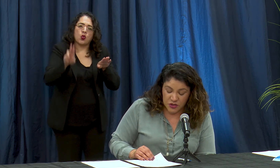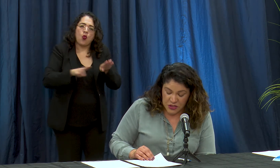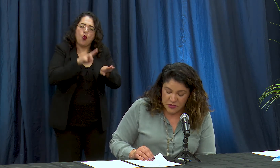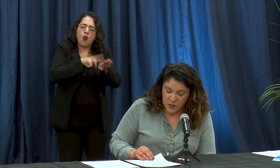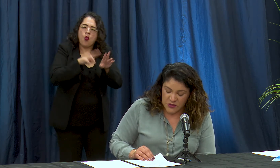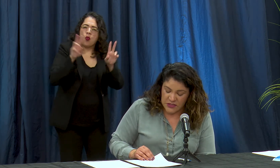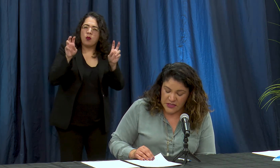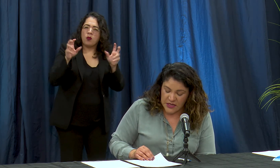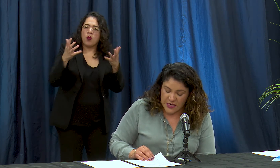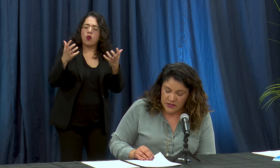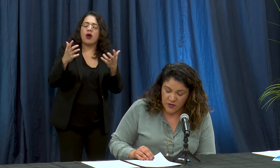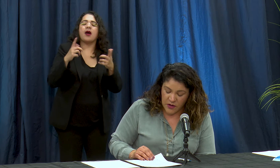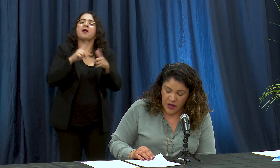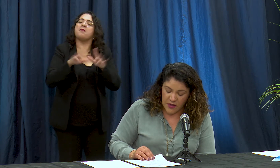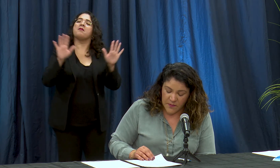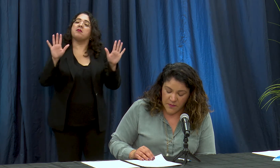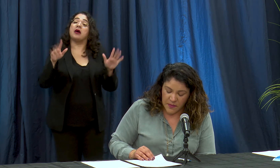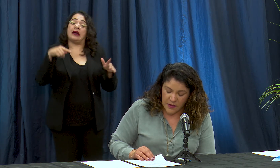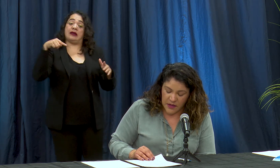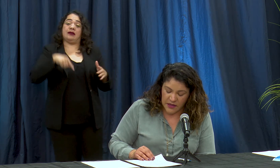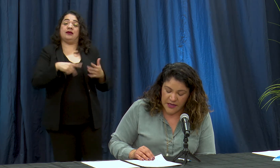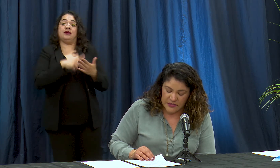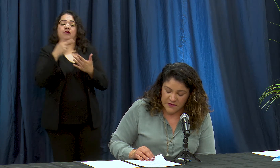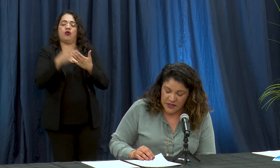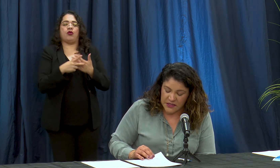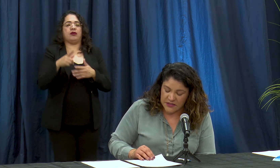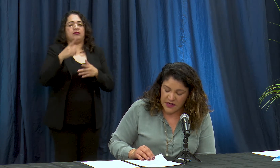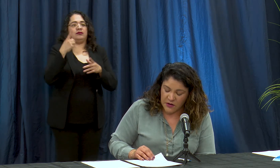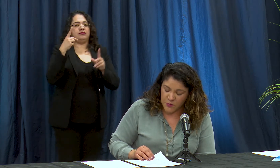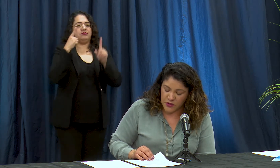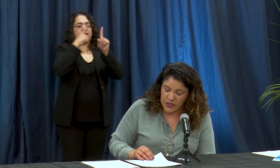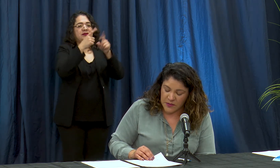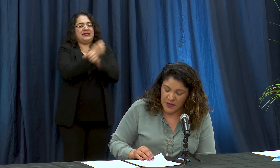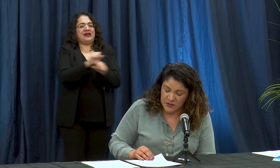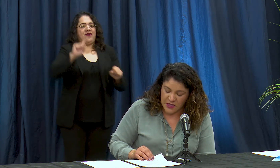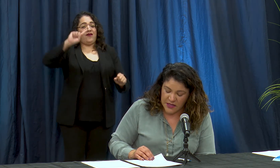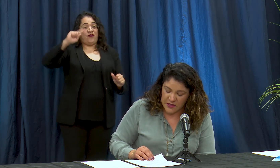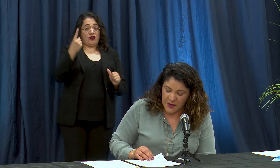streets como se dicen incluso a Berta's sera importante Paso adelante para